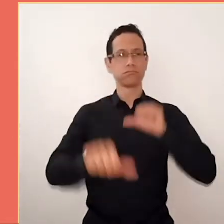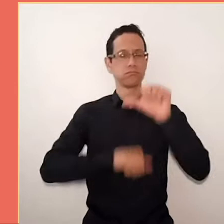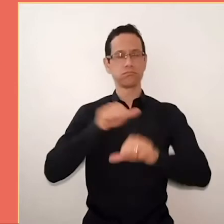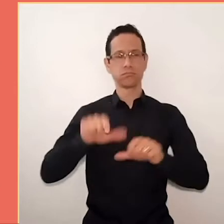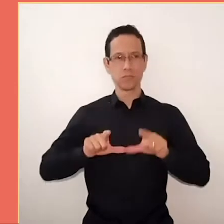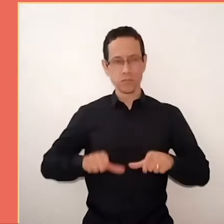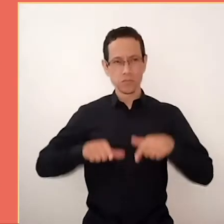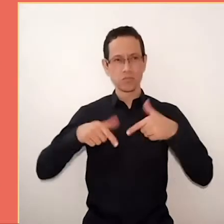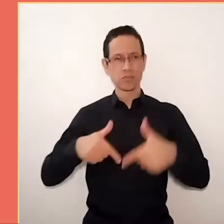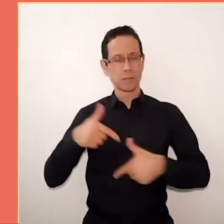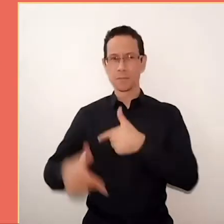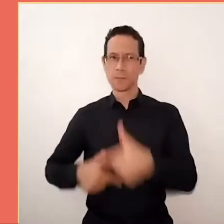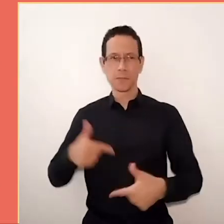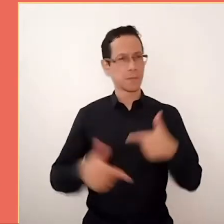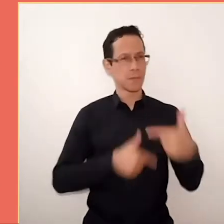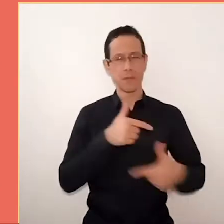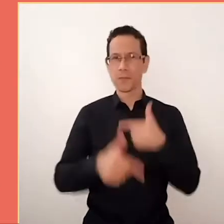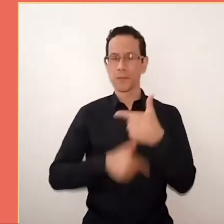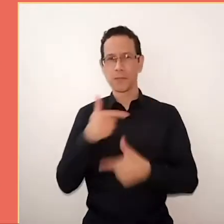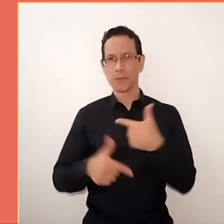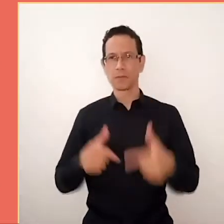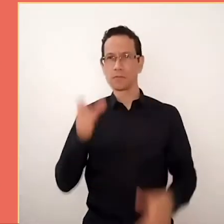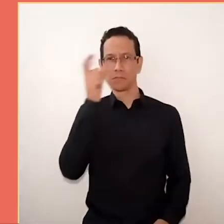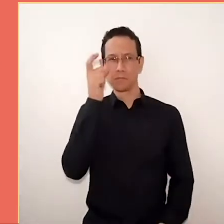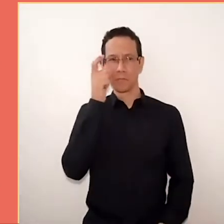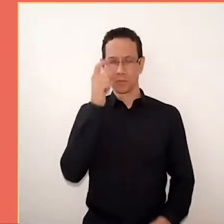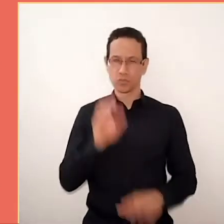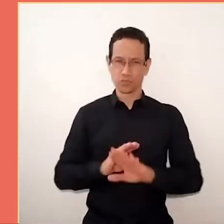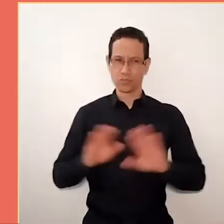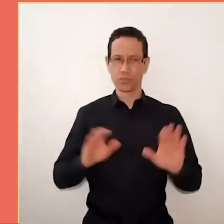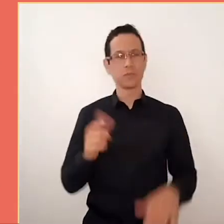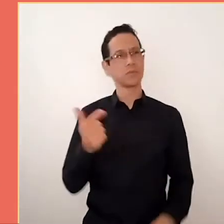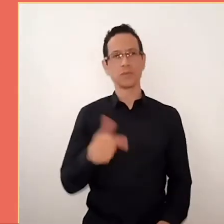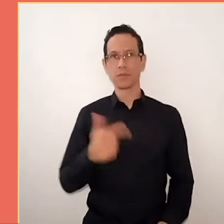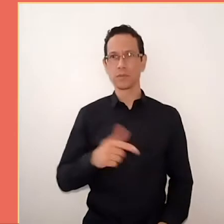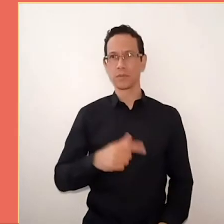Muito ativo não, era um mero observador, um enamorado das coisas e do mundo.